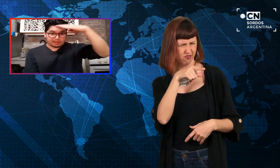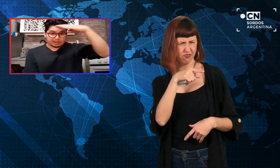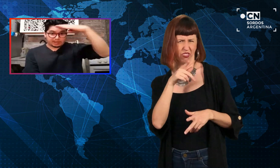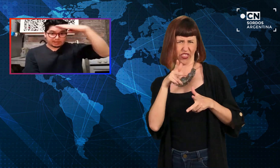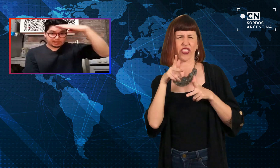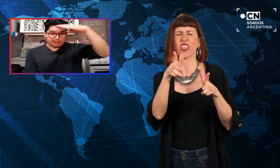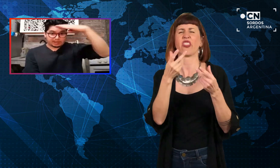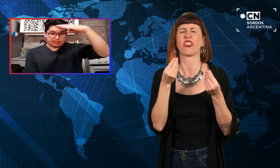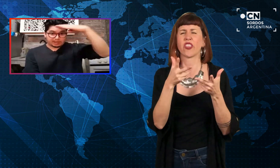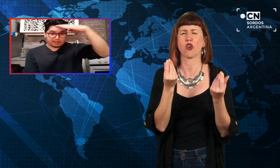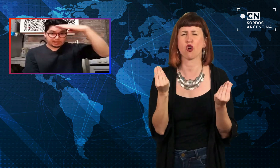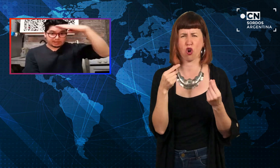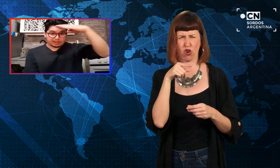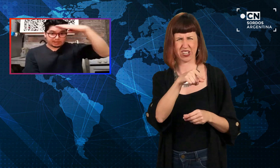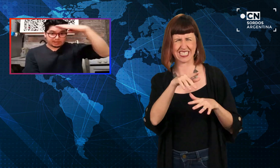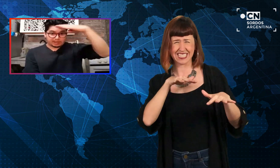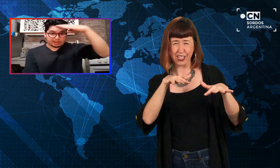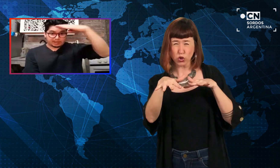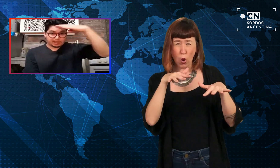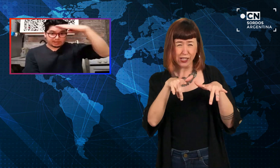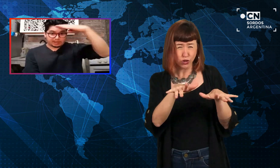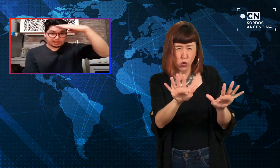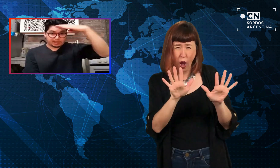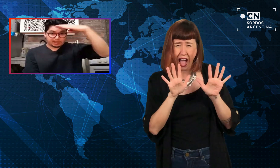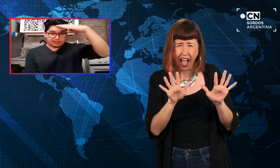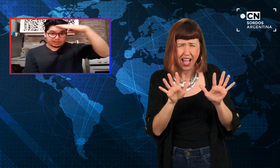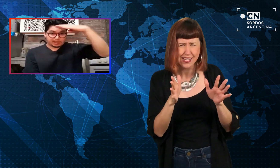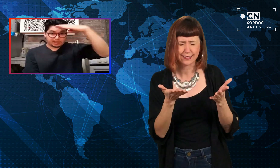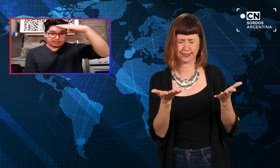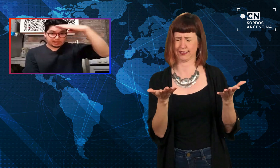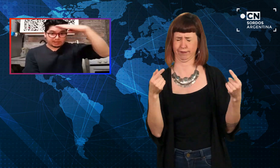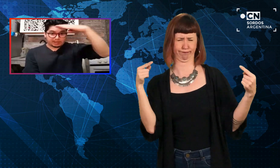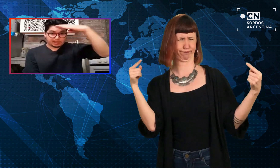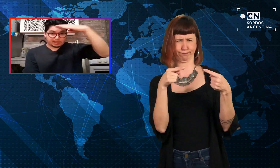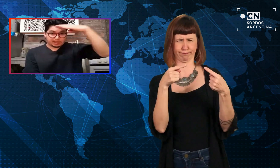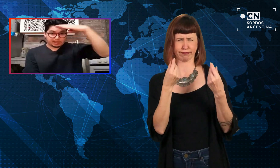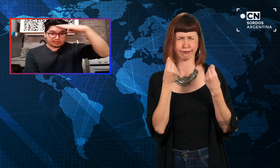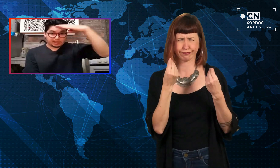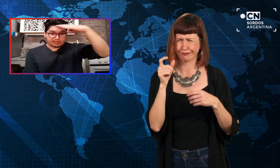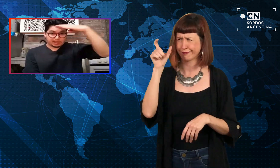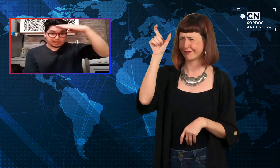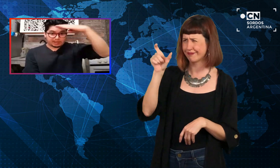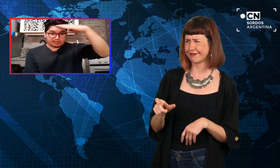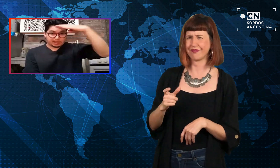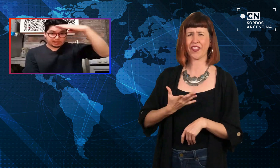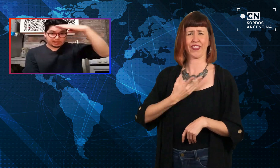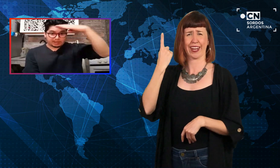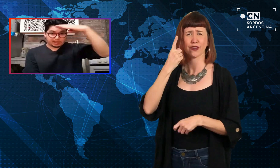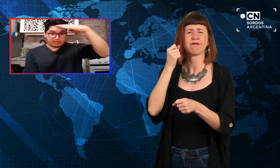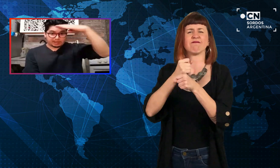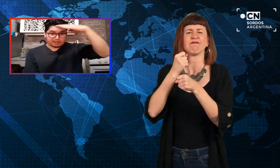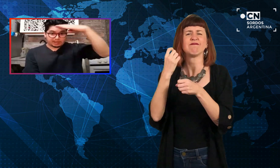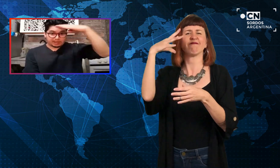que apoyó al docente Acuña. “Repudiamos este lamentable accionar de un funcionario público,